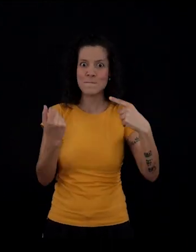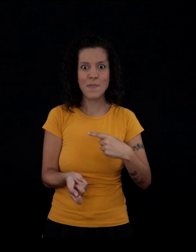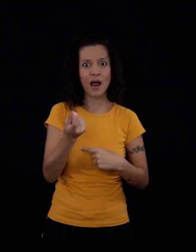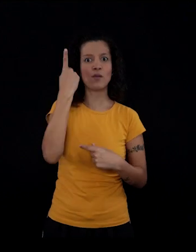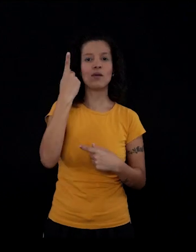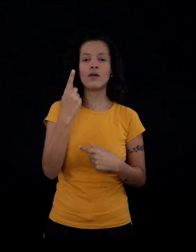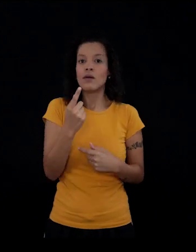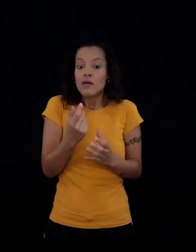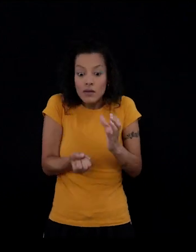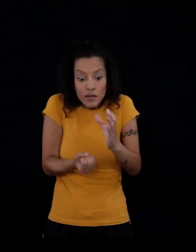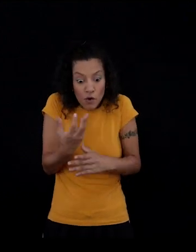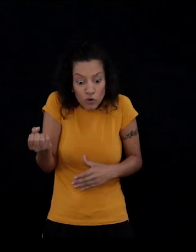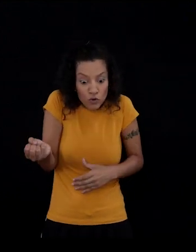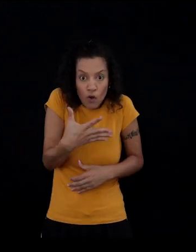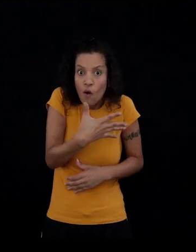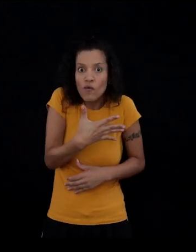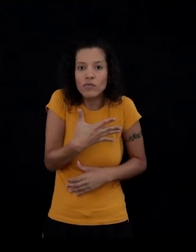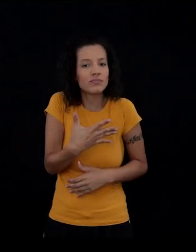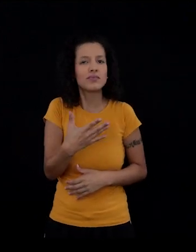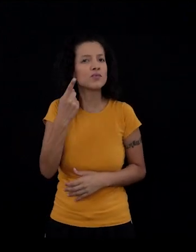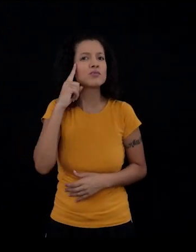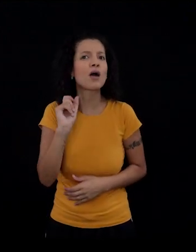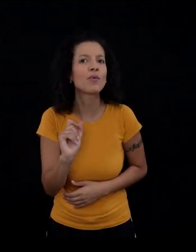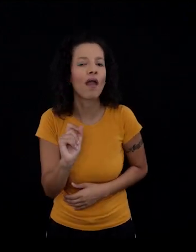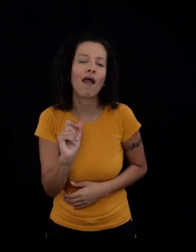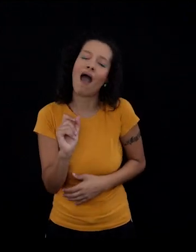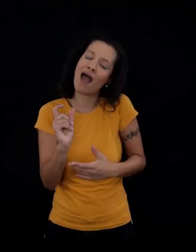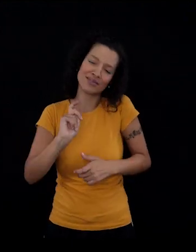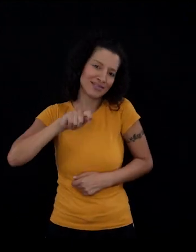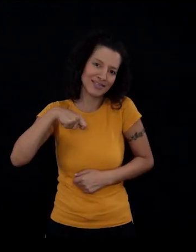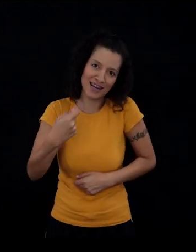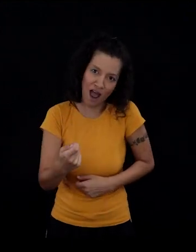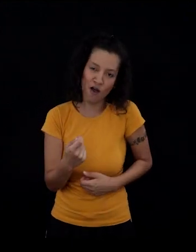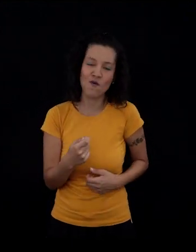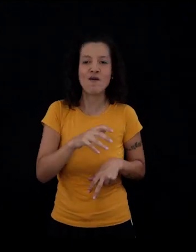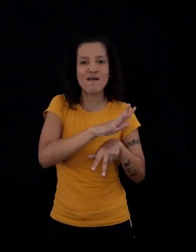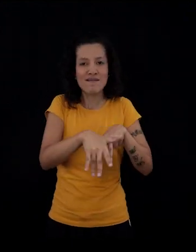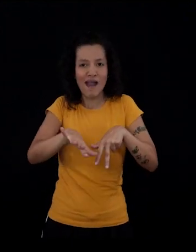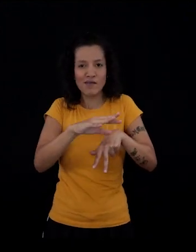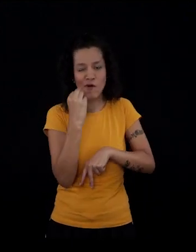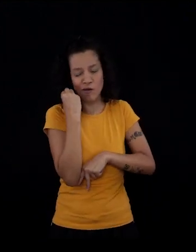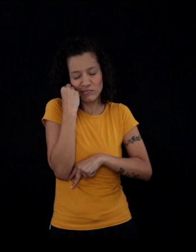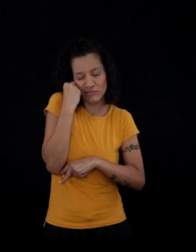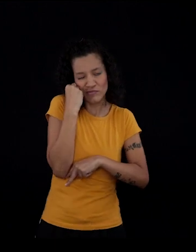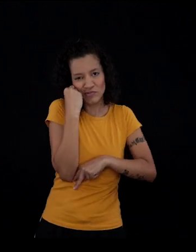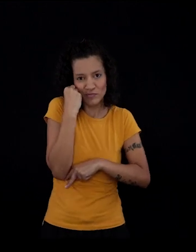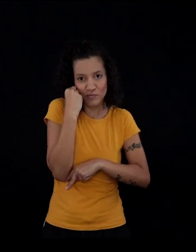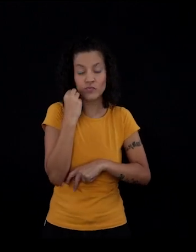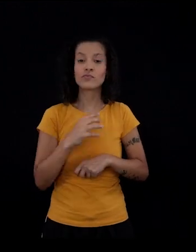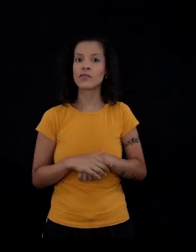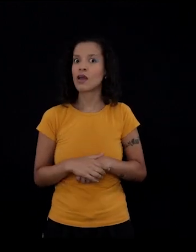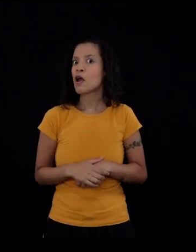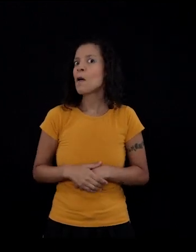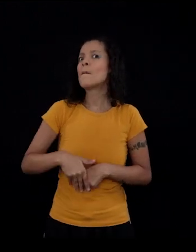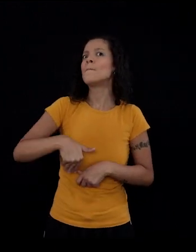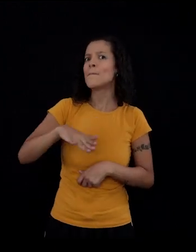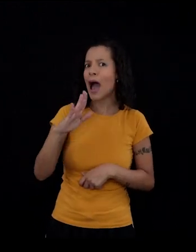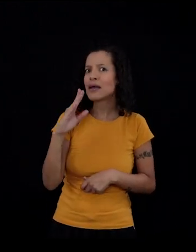e começa a aparecer uma outra coisa que a gente não sabe o que é, que é chamado de carimbó chamegado. O exemplo mais maluco foi a história do “Pitiú”.